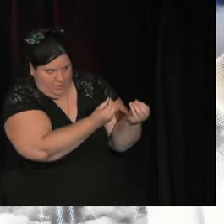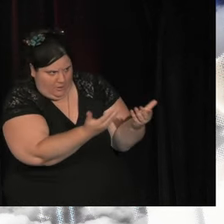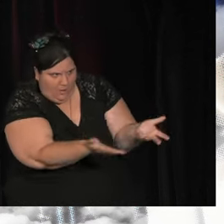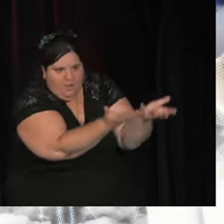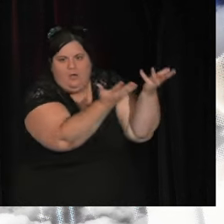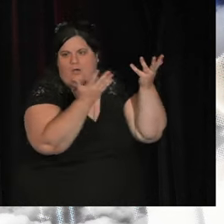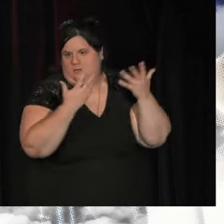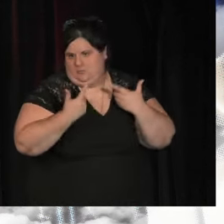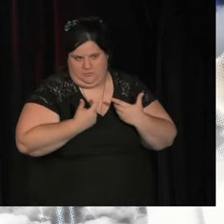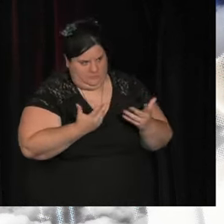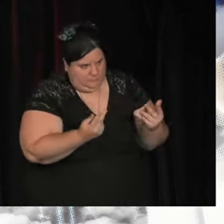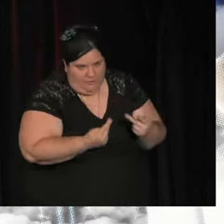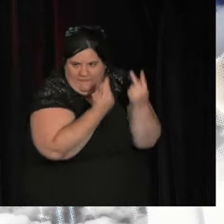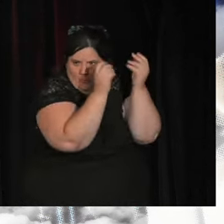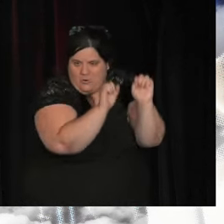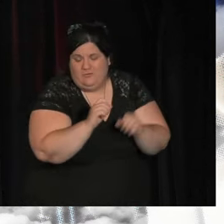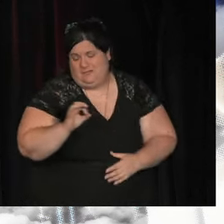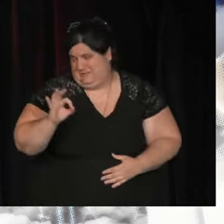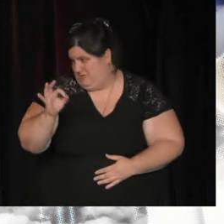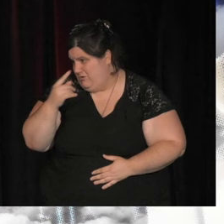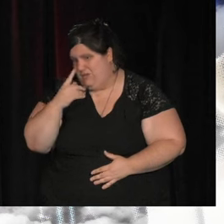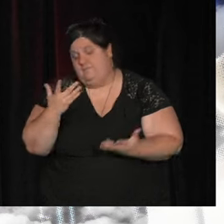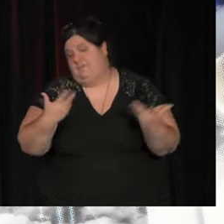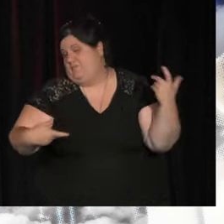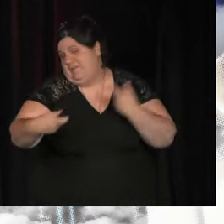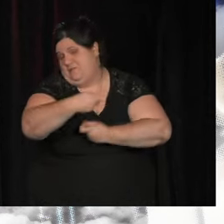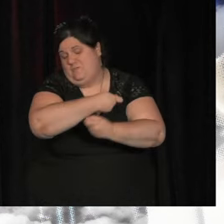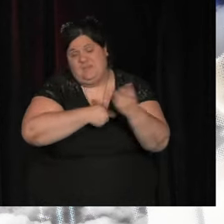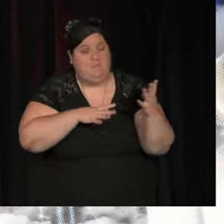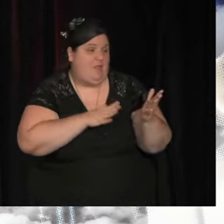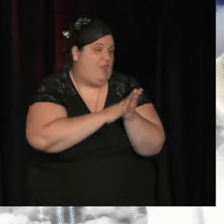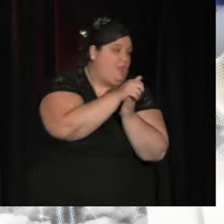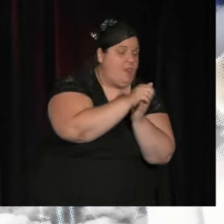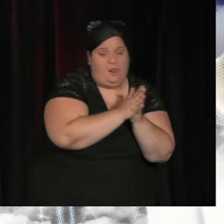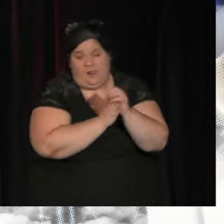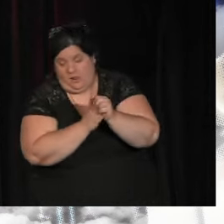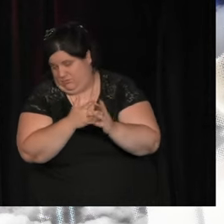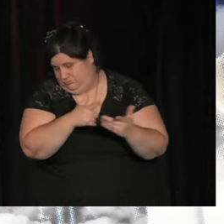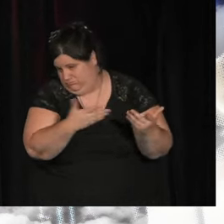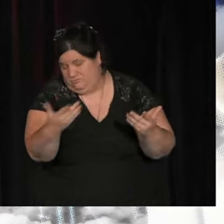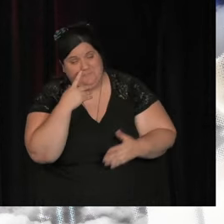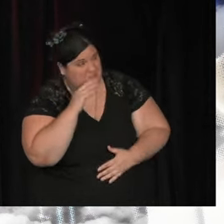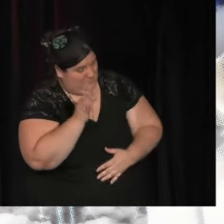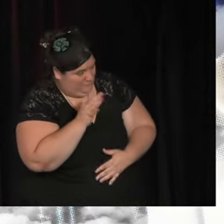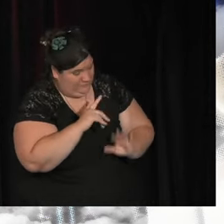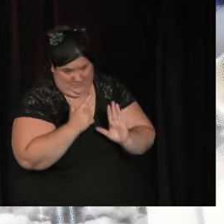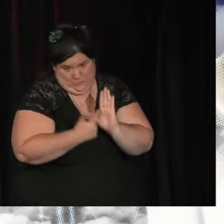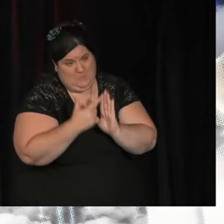Ça reste un marché économique où tout le monde ne sera pas gagnant. En plus, là, juste microparenthèse, 2023, c'est une des plus grosses